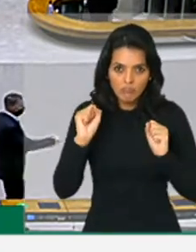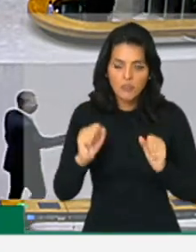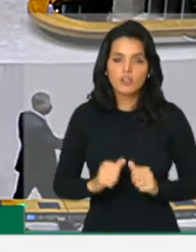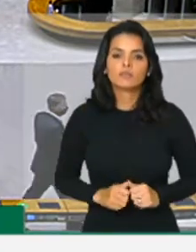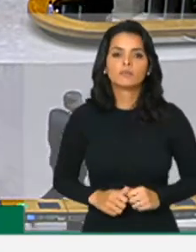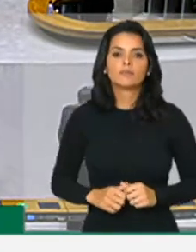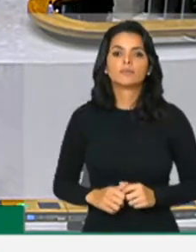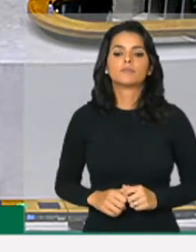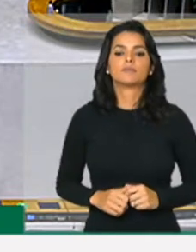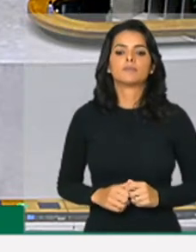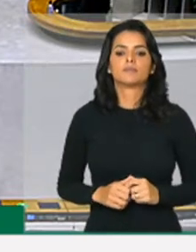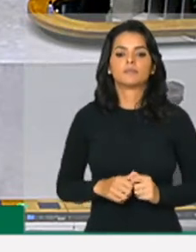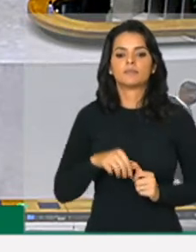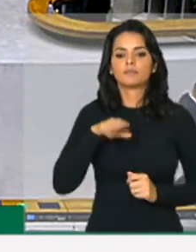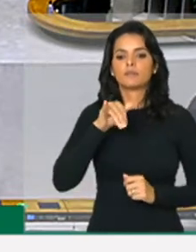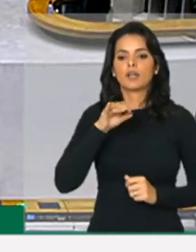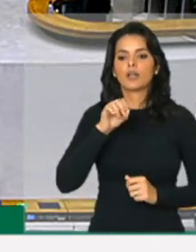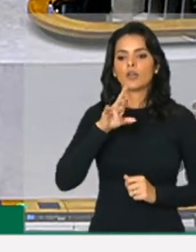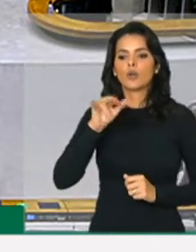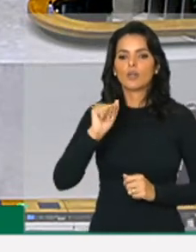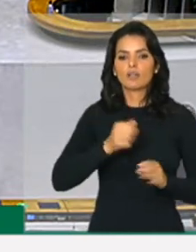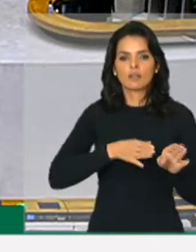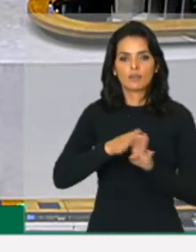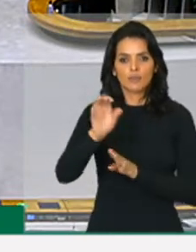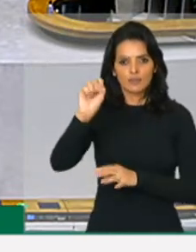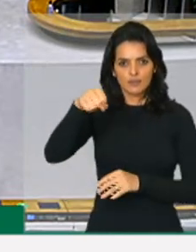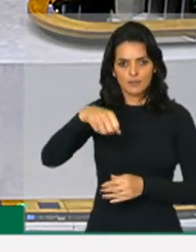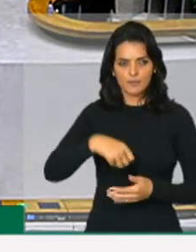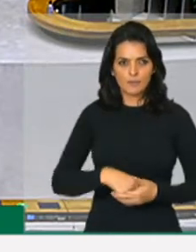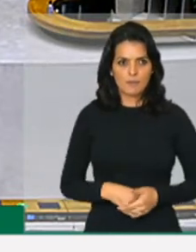TEMAS IMPORTANTÍSSIMOS PARA A GENTE FAZER O ENFRENTAMENTO É PANDEMIA. MAS, AGORA É O MOMENTO DE A GENTE COMEÇAR